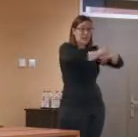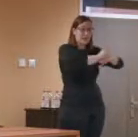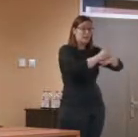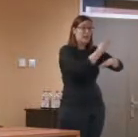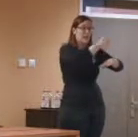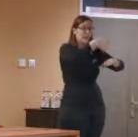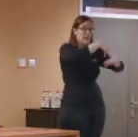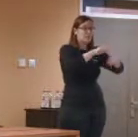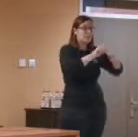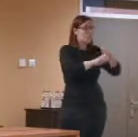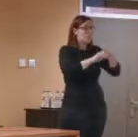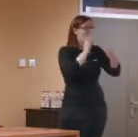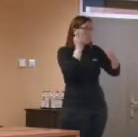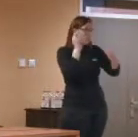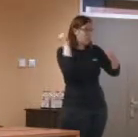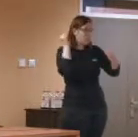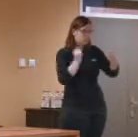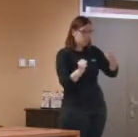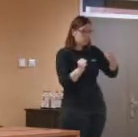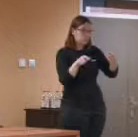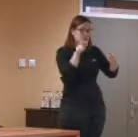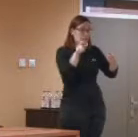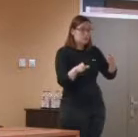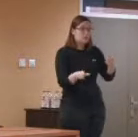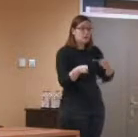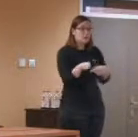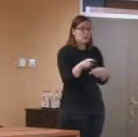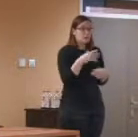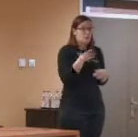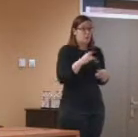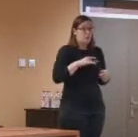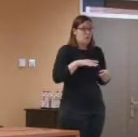y las posibles implicaciones pueden ser de enormes dimensiones.